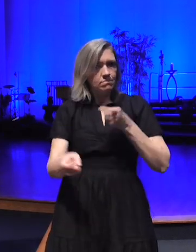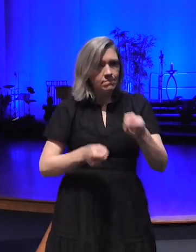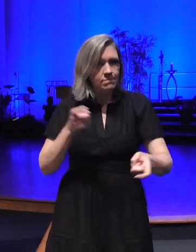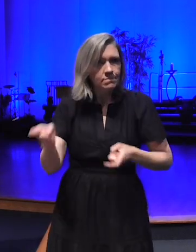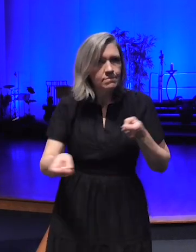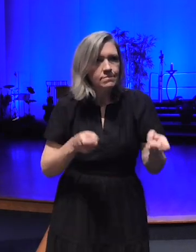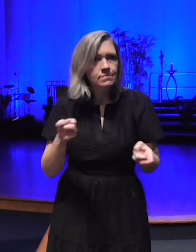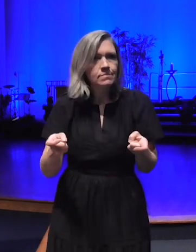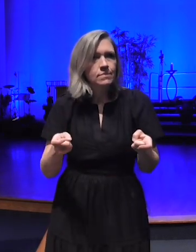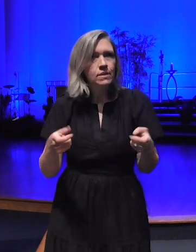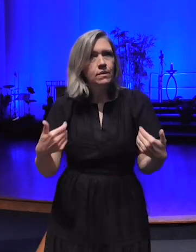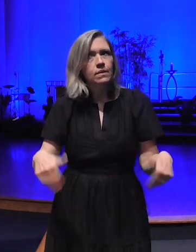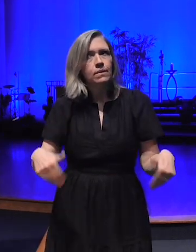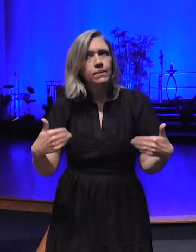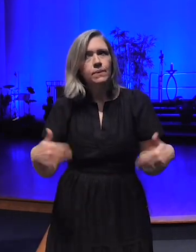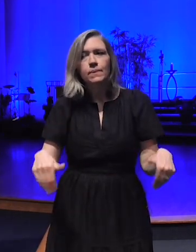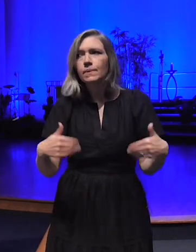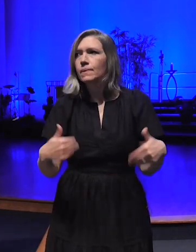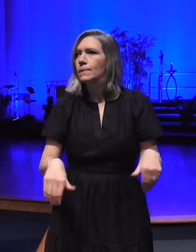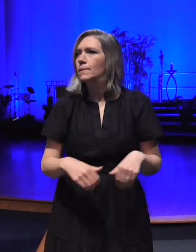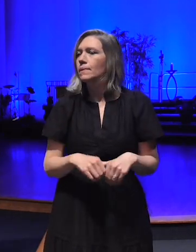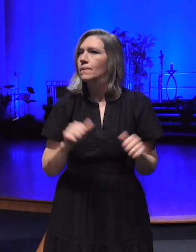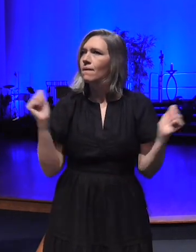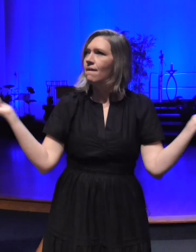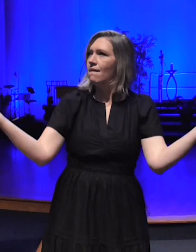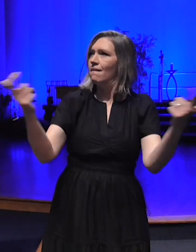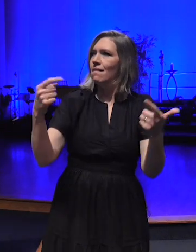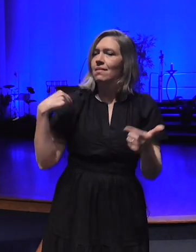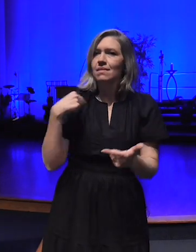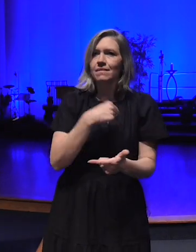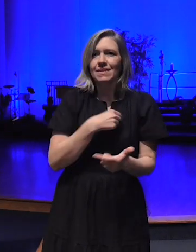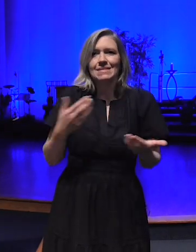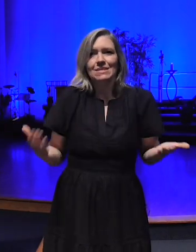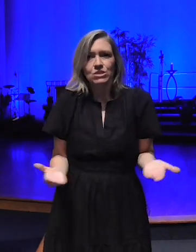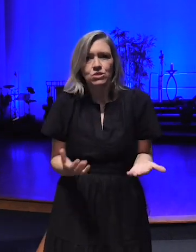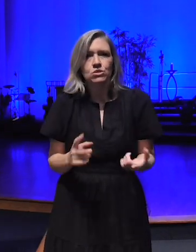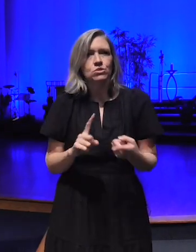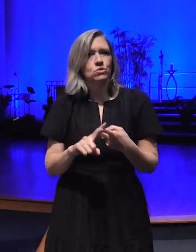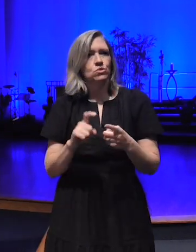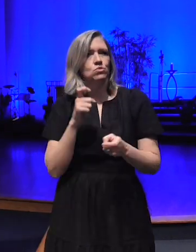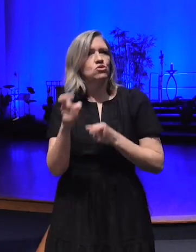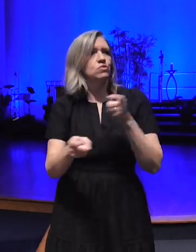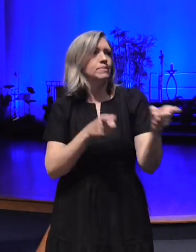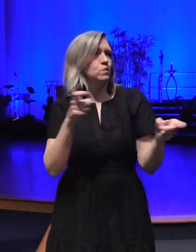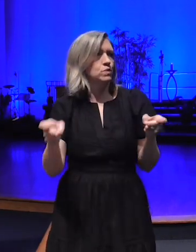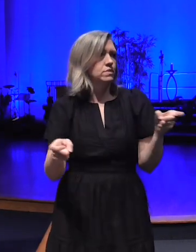a cada uno de nosotros estamos aquí para contribuir estamos aquí para contribuir con nuestros Corazones Abiertos